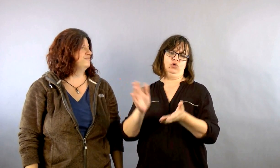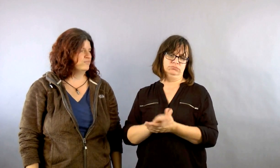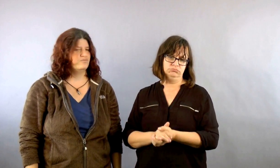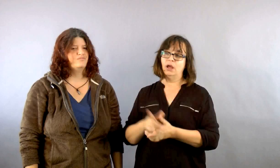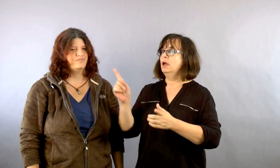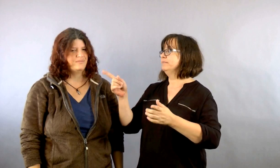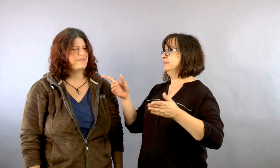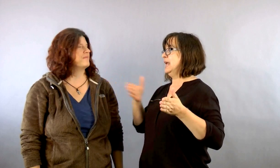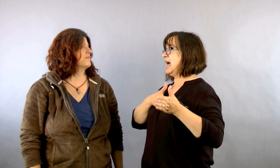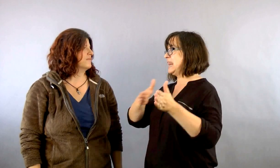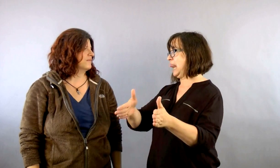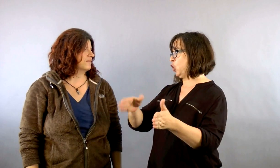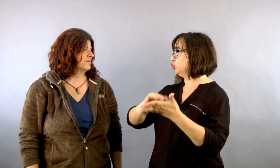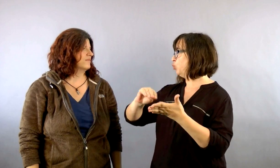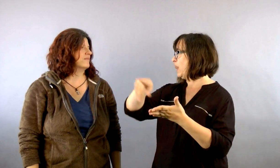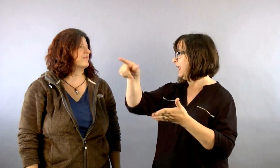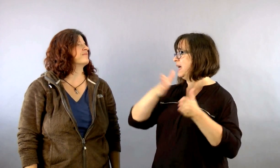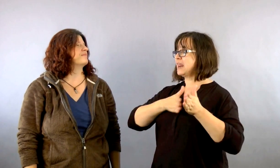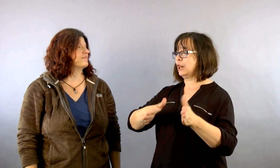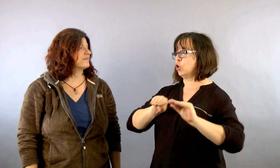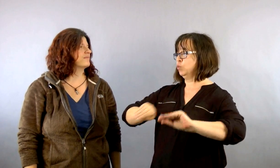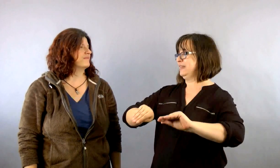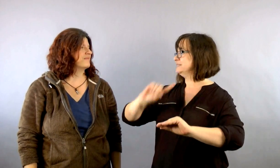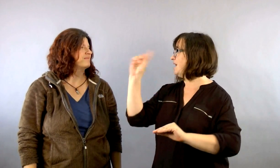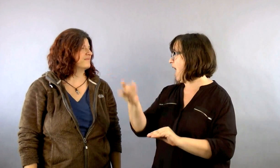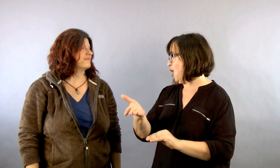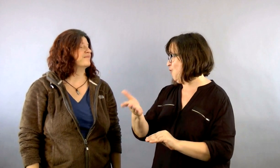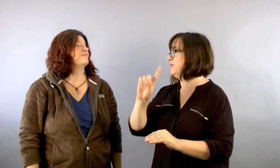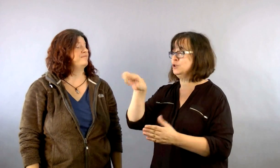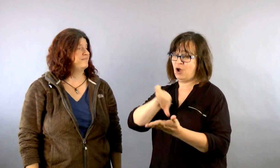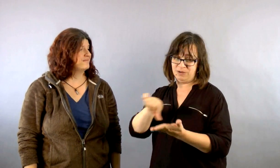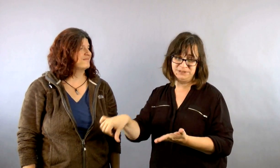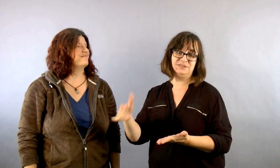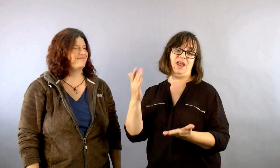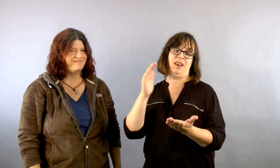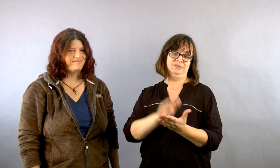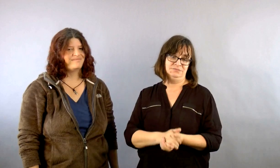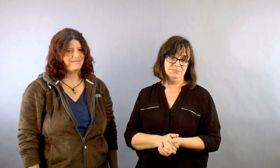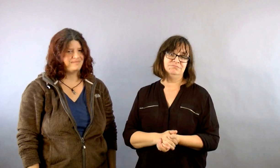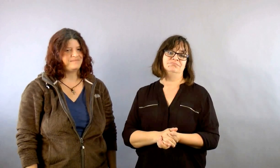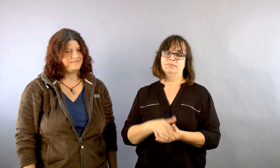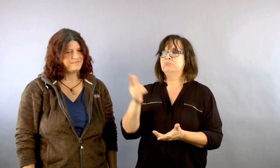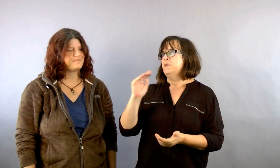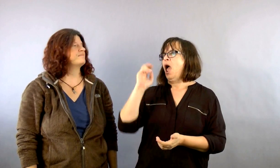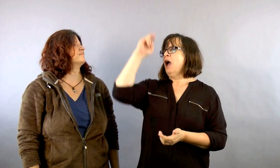davon finanziert, aber auch der Religionsunterricht an der Schule